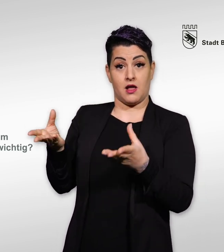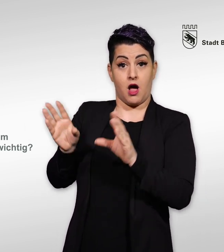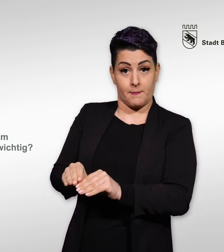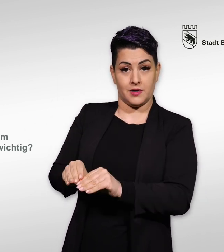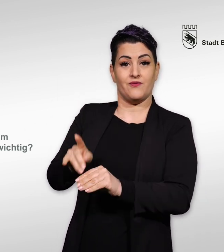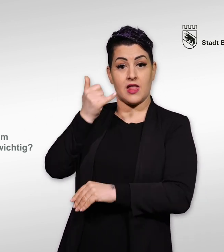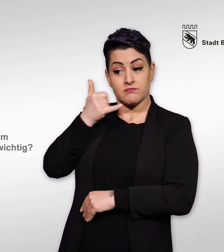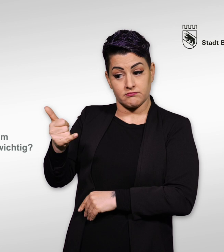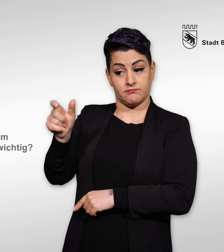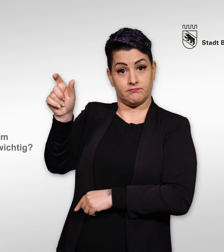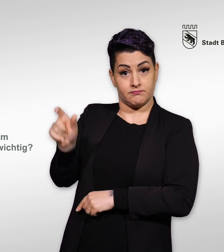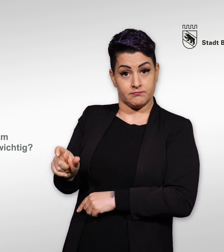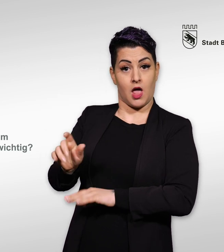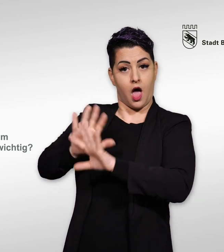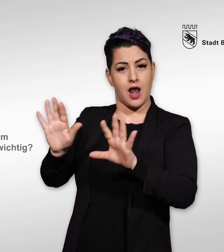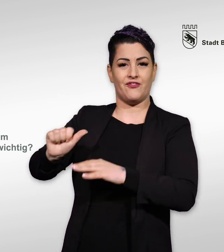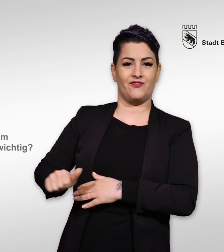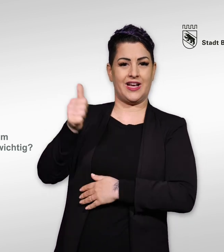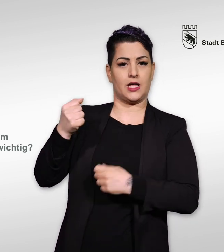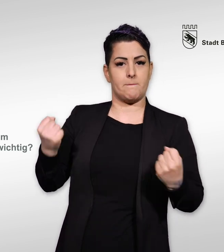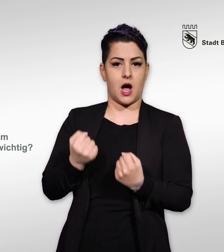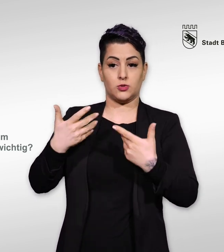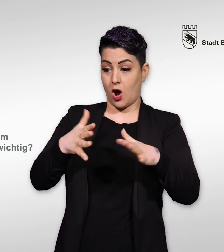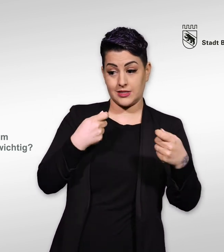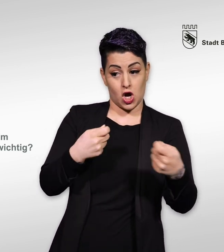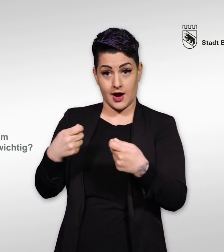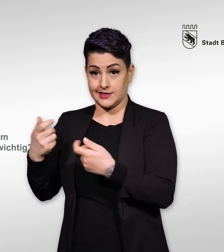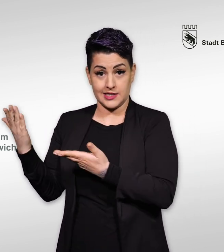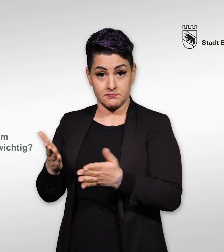wenn Ihre Ansprechperson alle wichtigen Massnahmen organisiert hat.